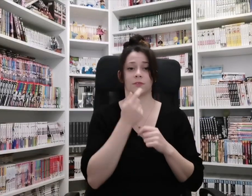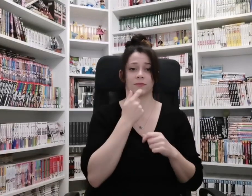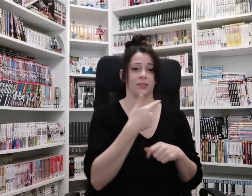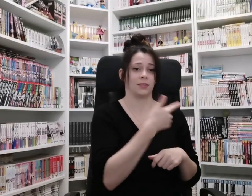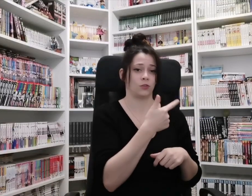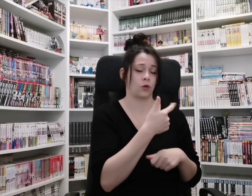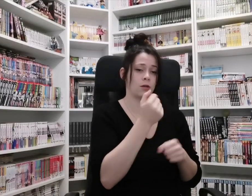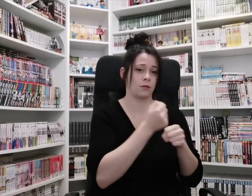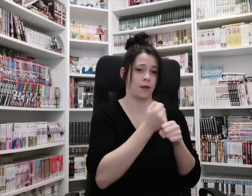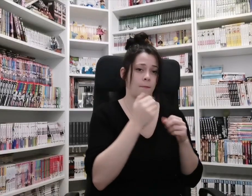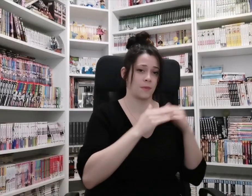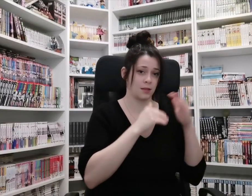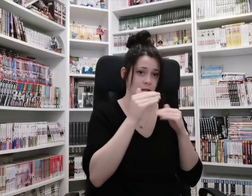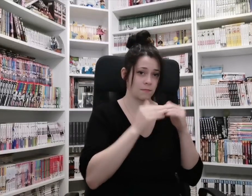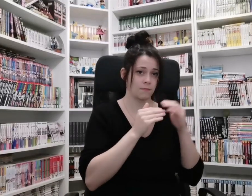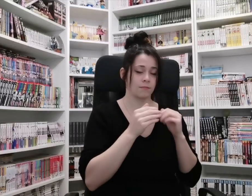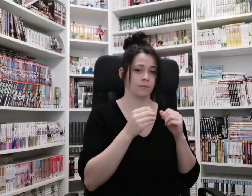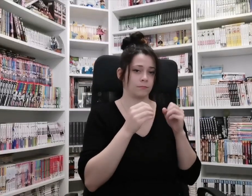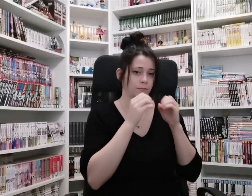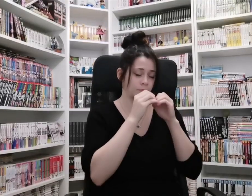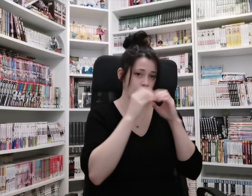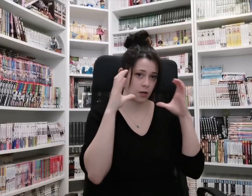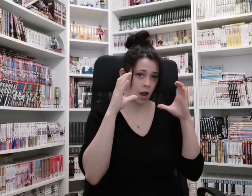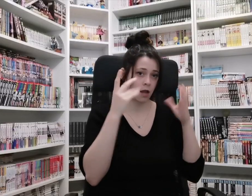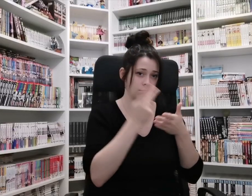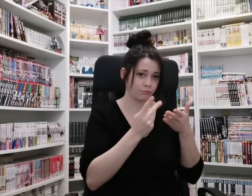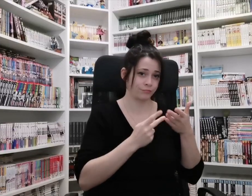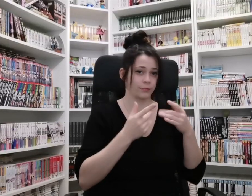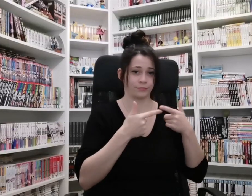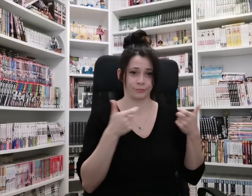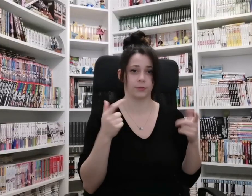Elles ont commencé leur carrière de mangakas…